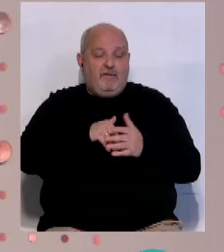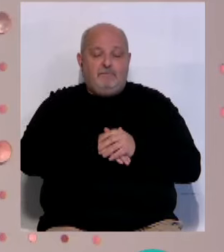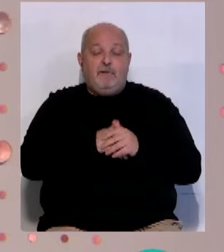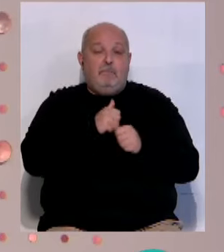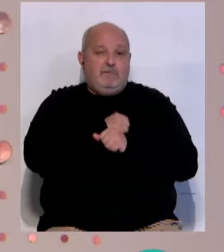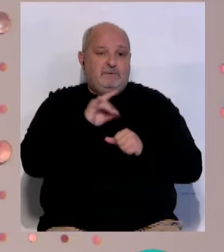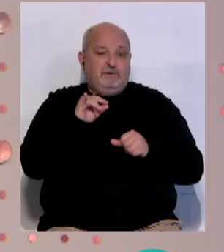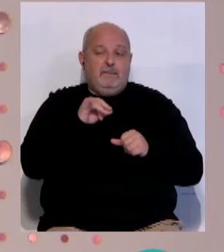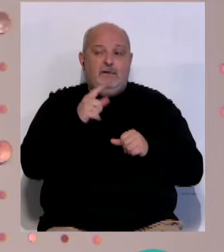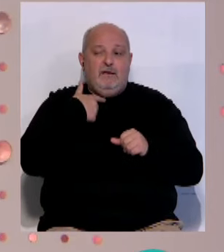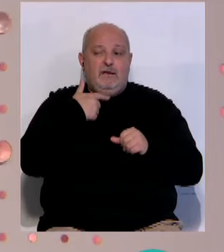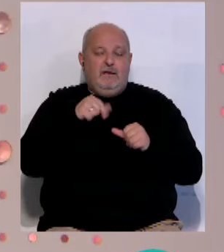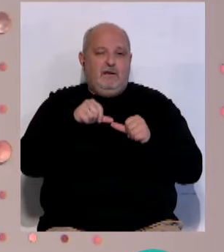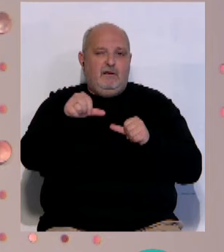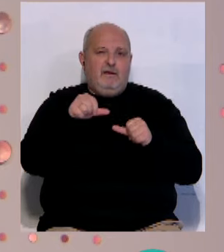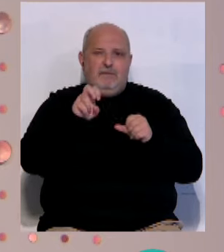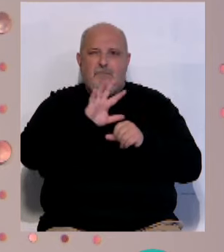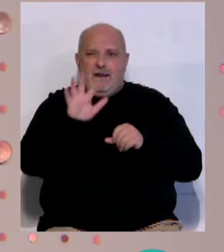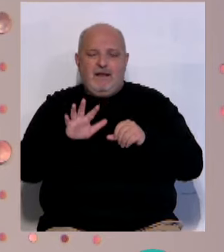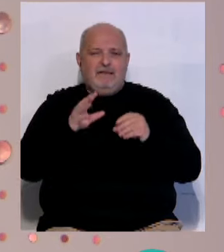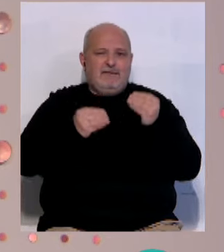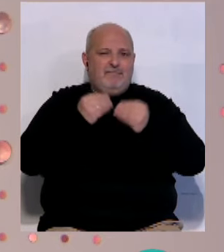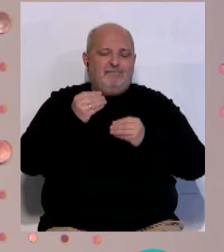porque ya te digo que esto ya no va cuestión de imagen ni de sensaciones sino de sumar de